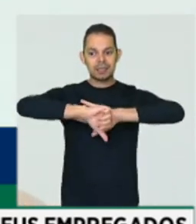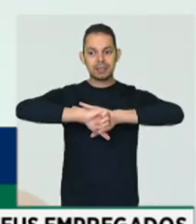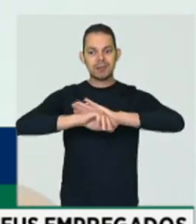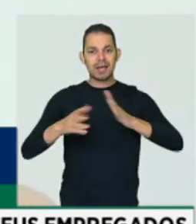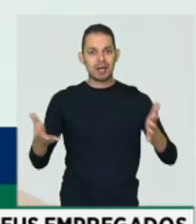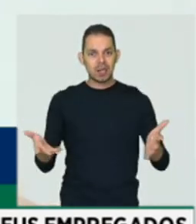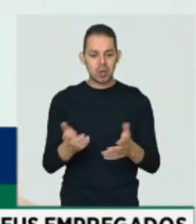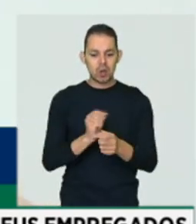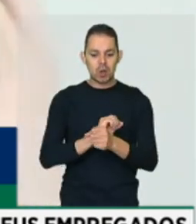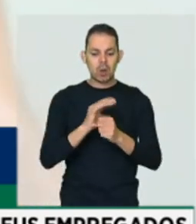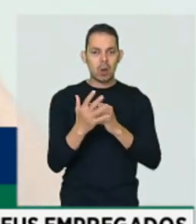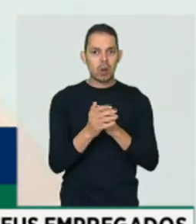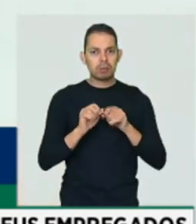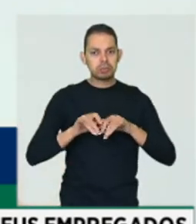CRIME, NÓS ESTAMOS NO MEIO DE UMA PANDEMIA, AS PESSOAS